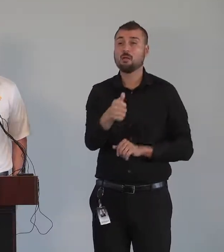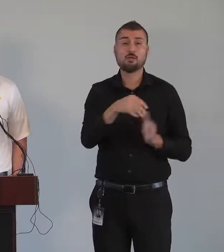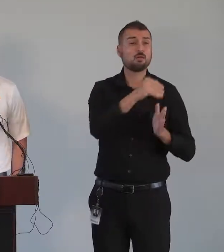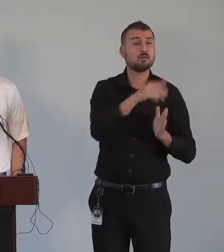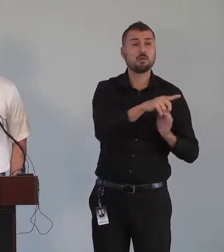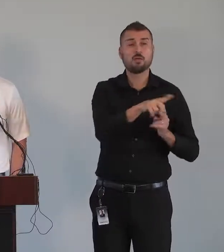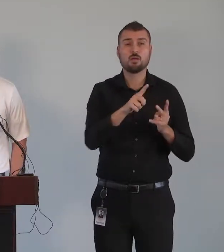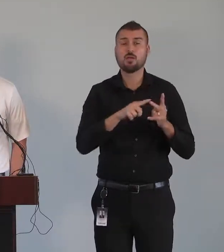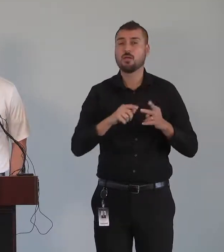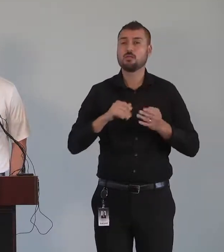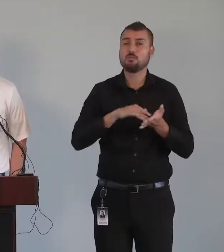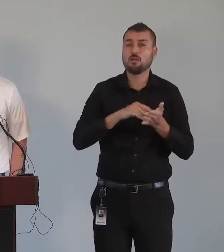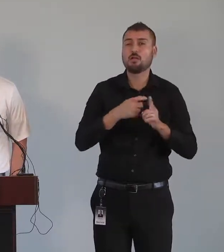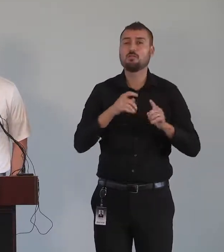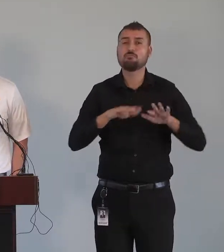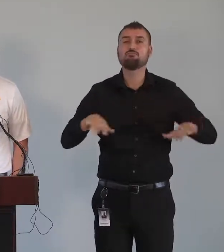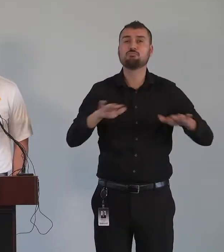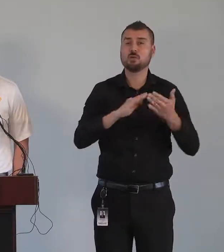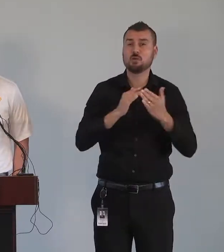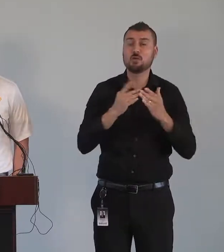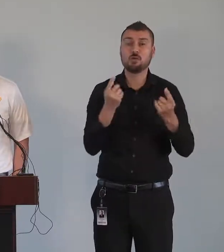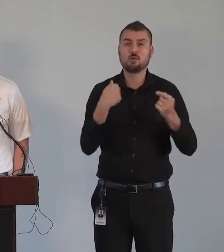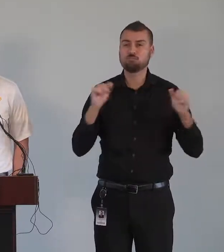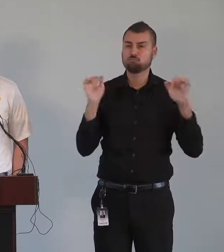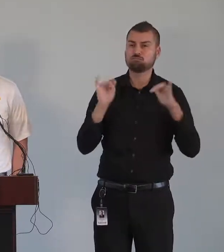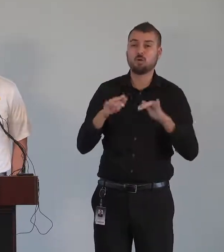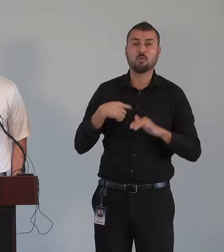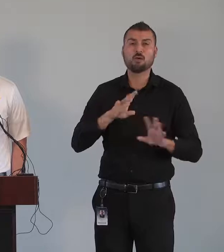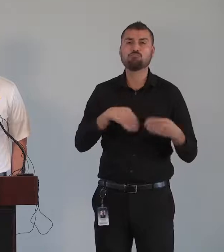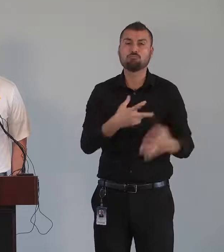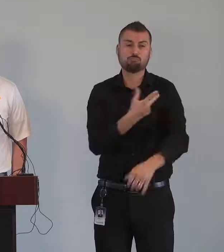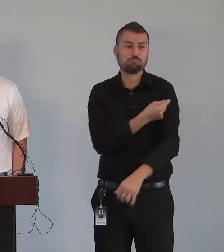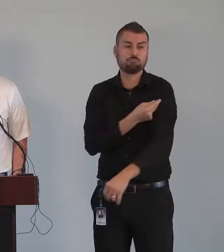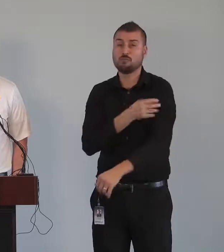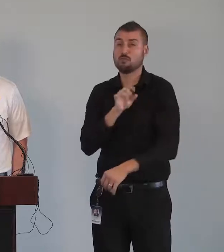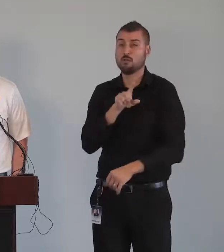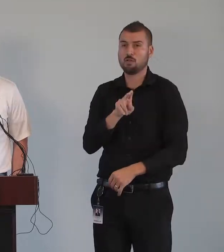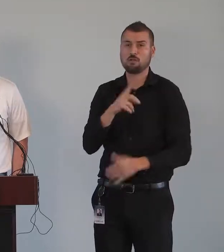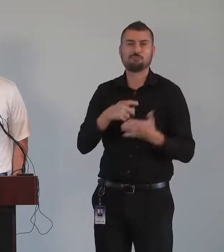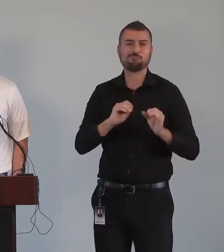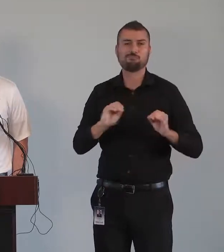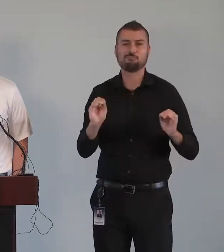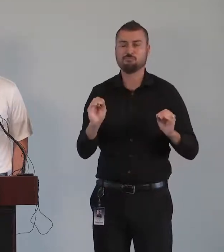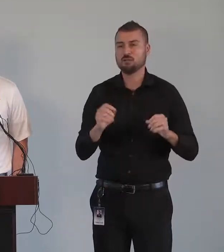profesionales de la comunidad, administraremos vacunas contra la influenza sin costo alguno en